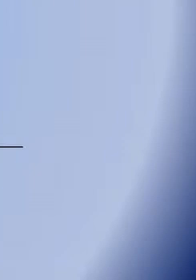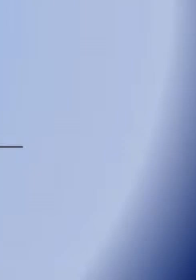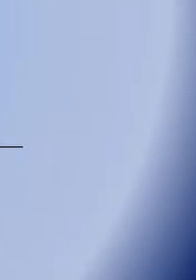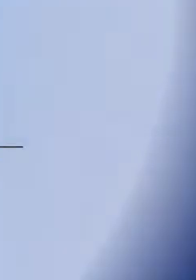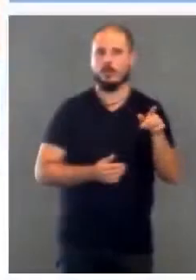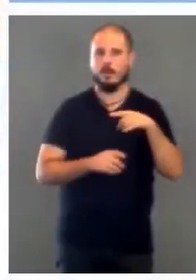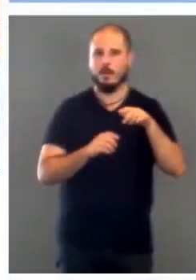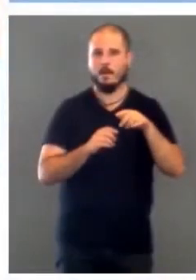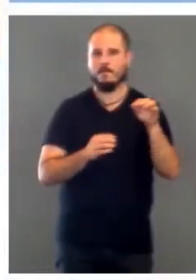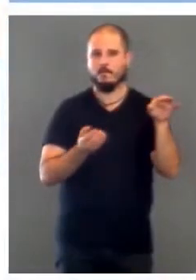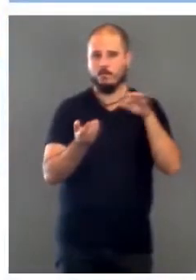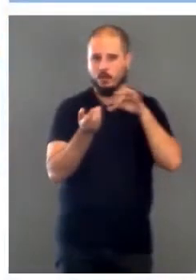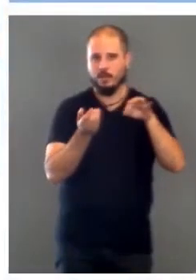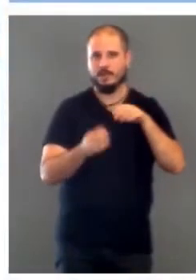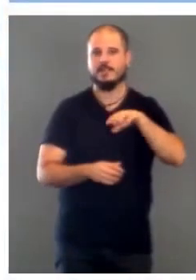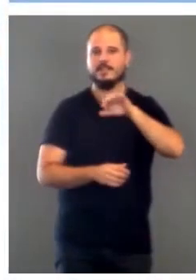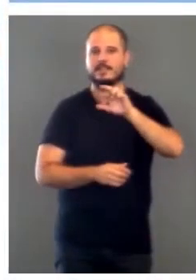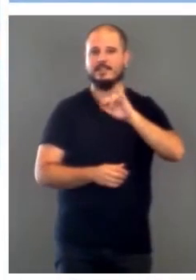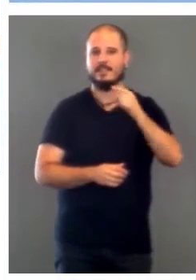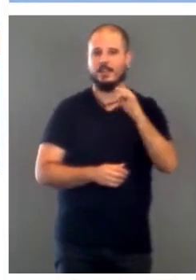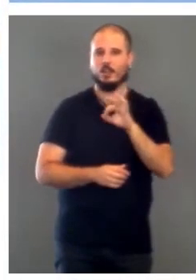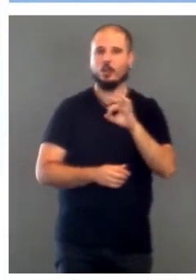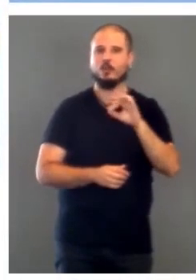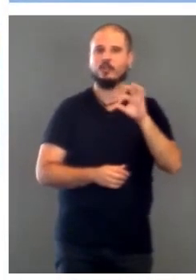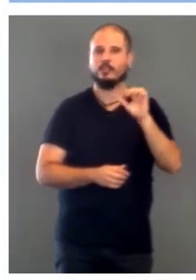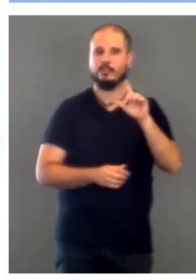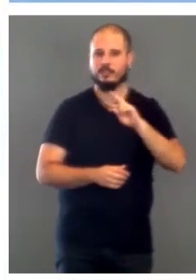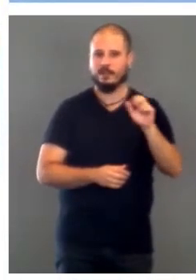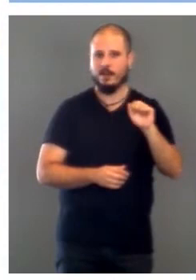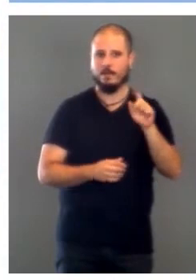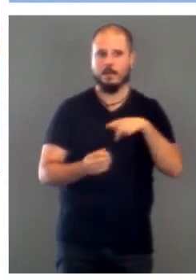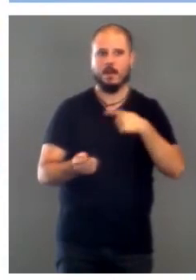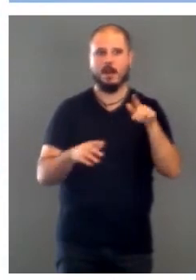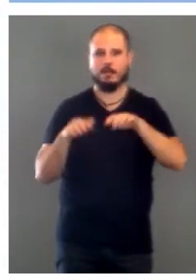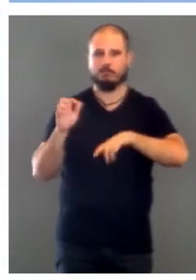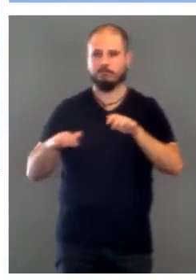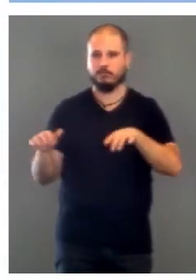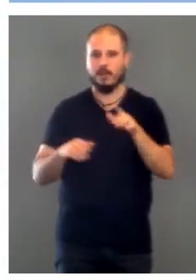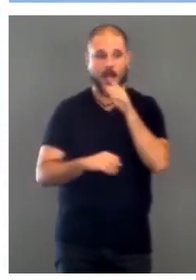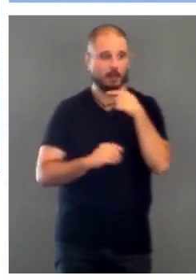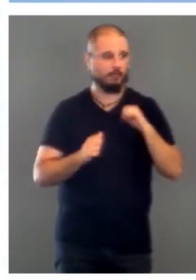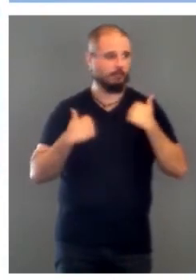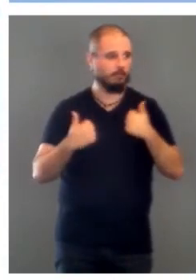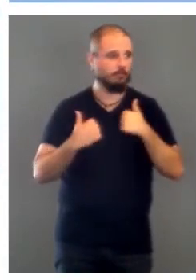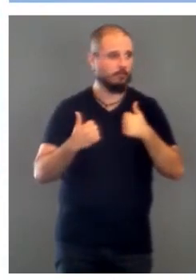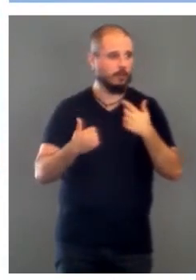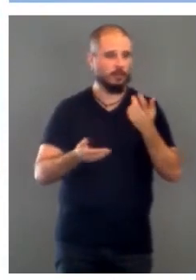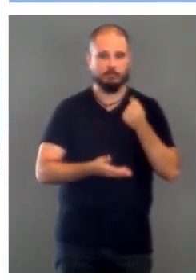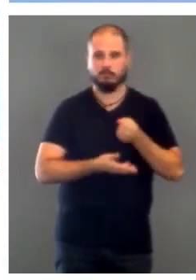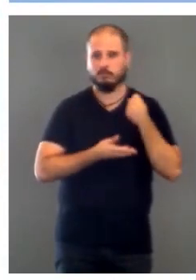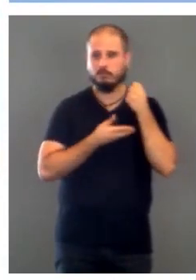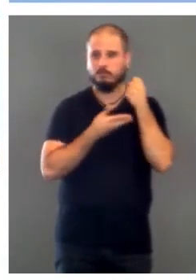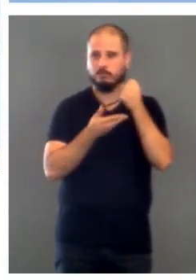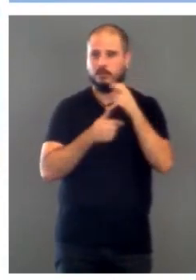Bienvenidas comenzamos ahora sí está entrega de premios al reconocimiento al trabajo autónomo de Navarra 2023 en el que